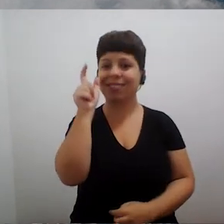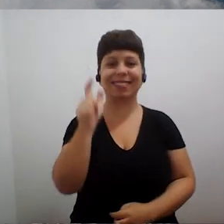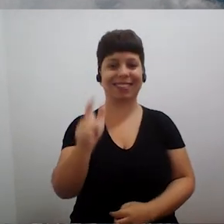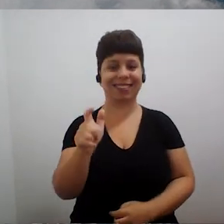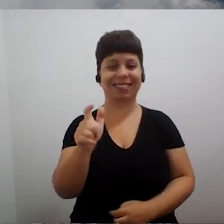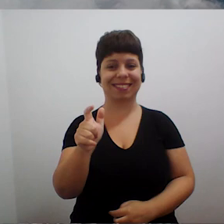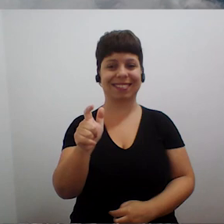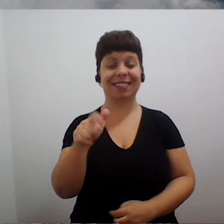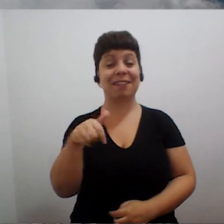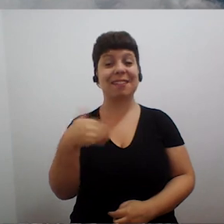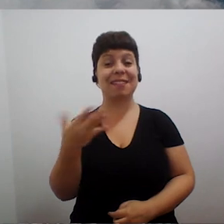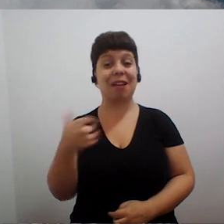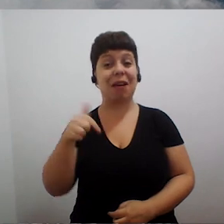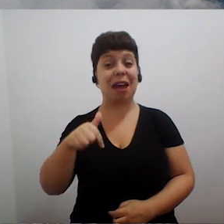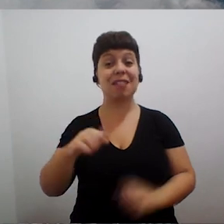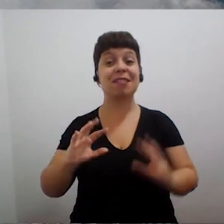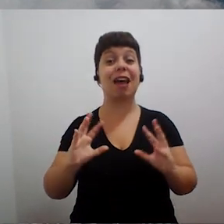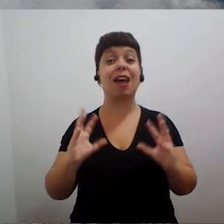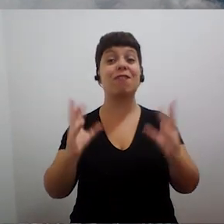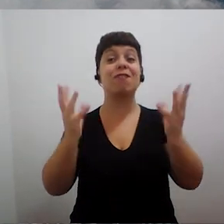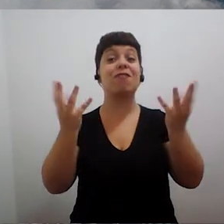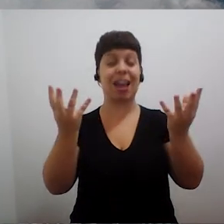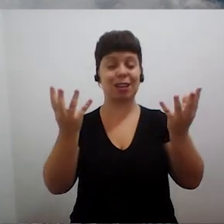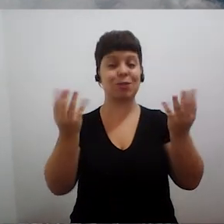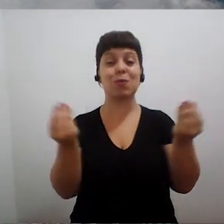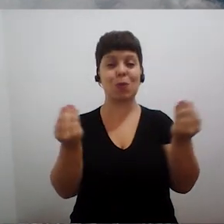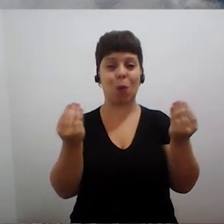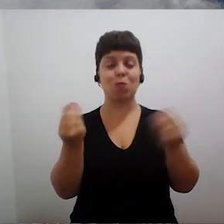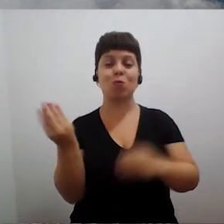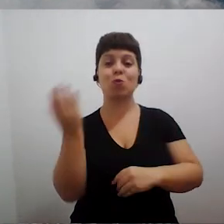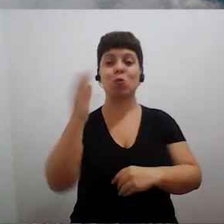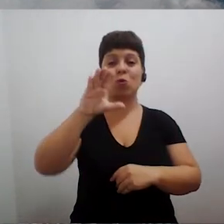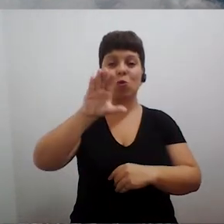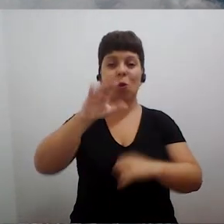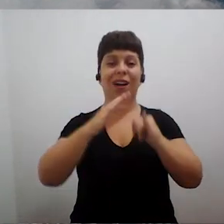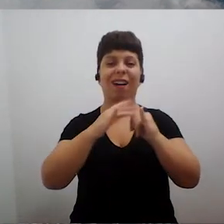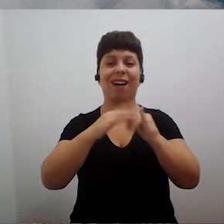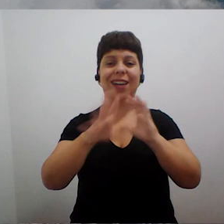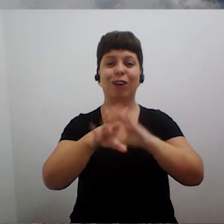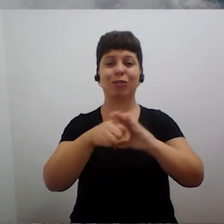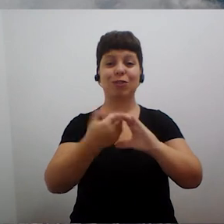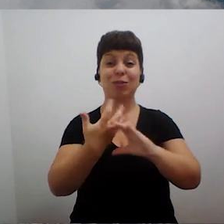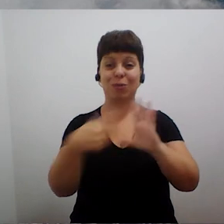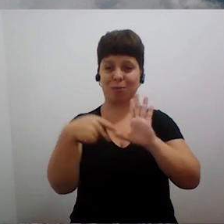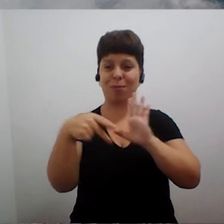Então esse evento está sendo transmitido e disponibilizado online aqui no canal do YouTube da Cátedra.